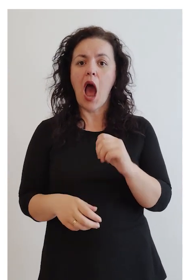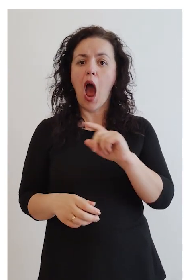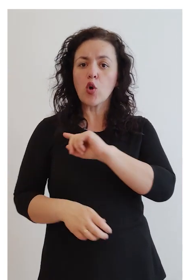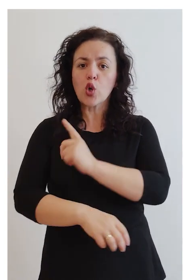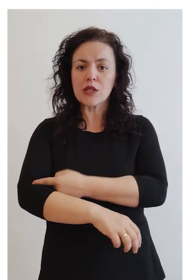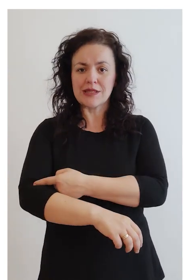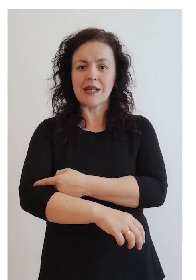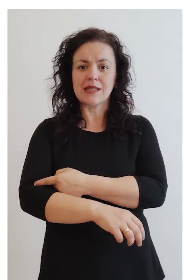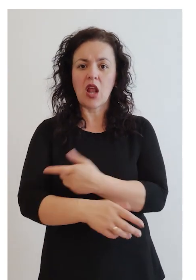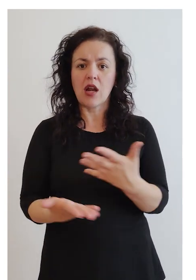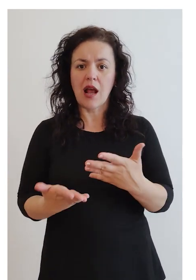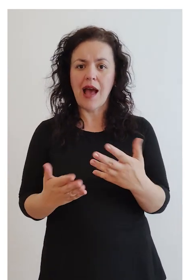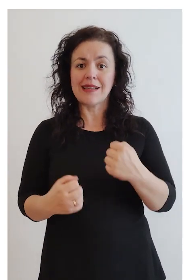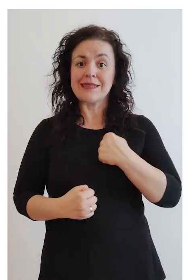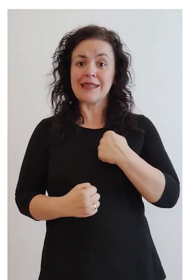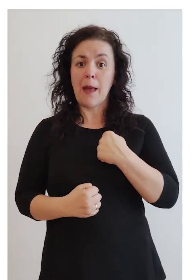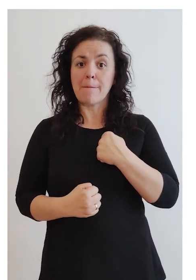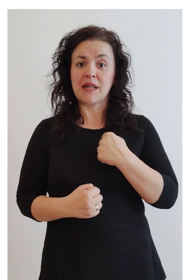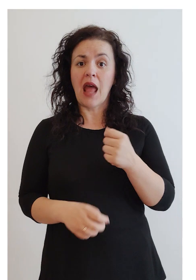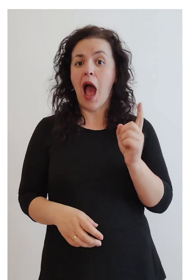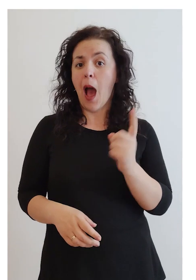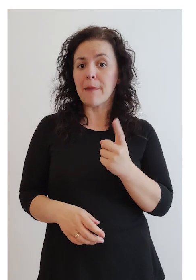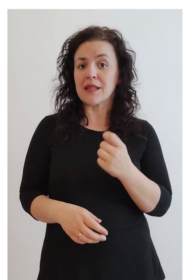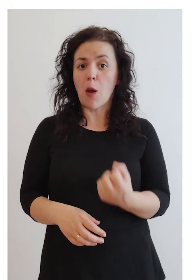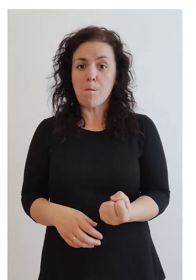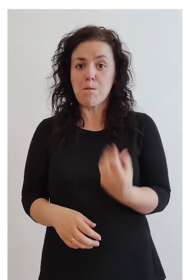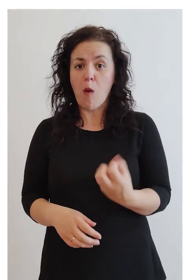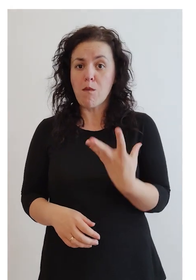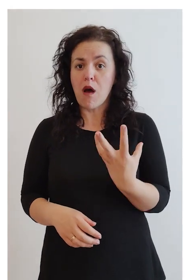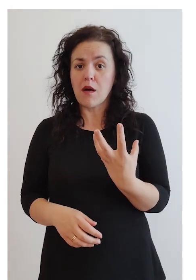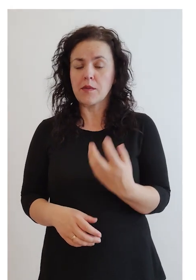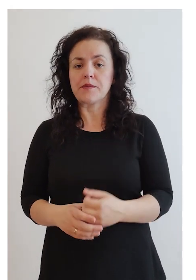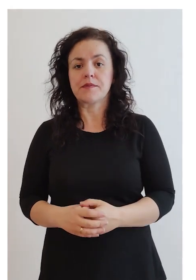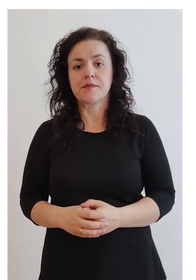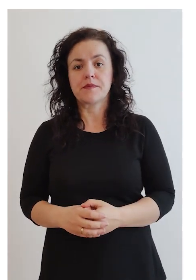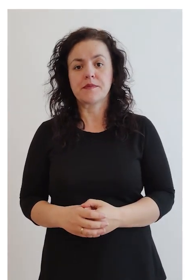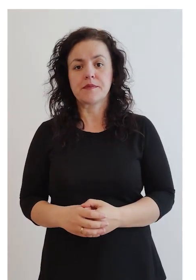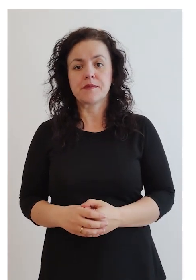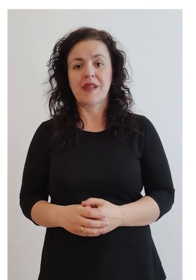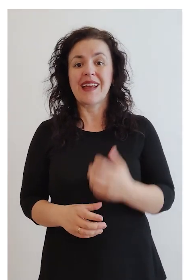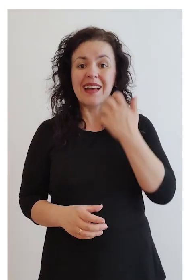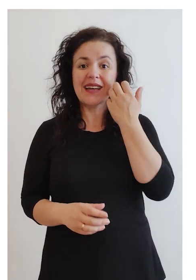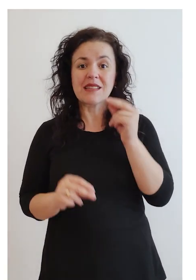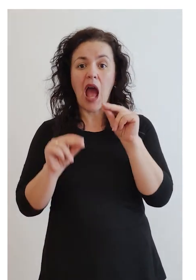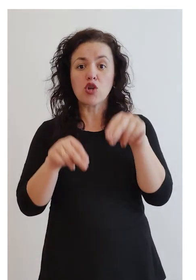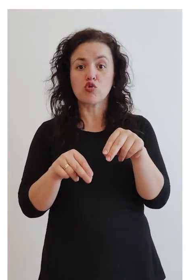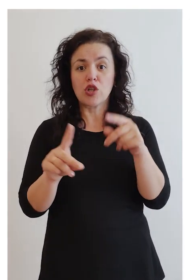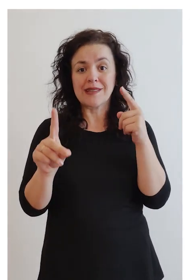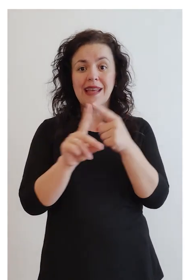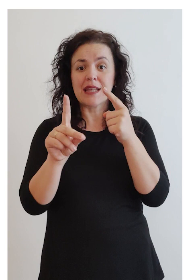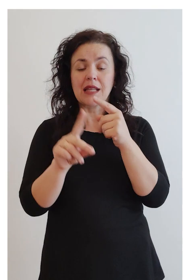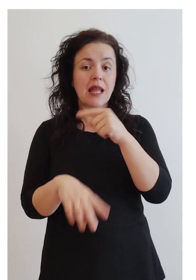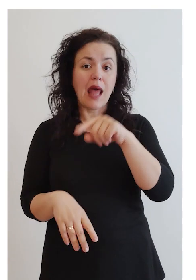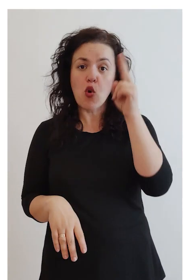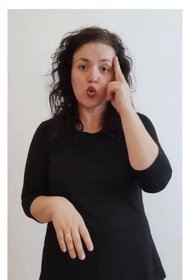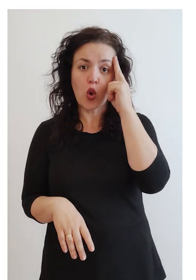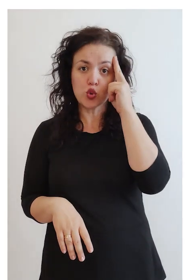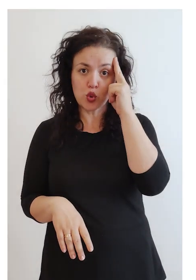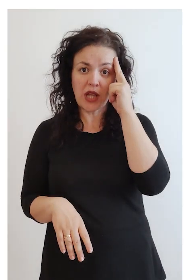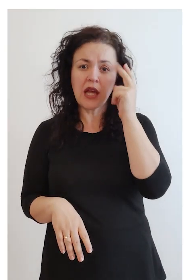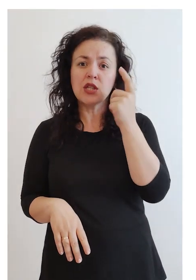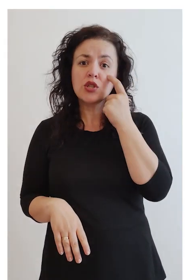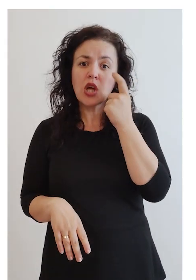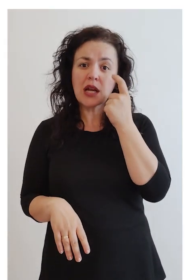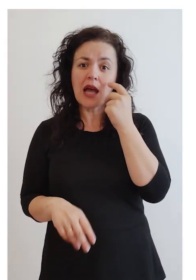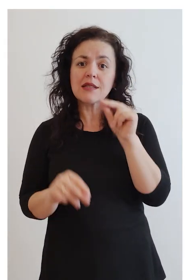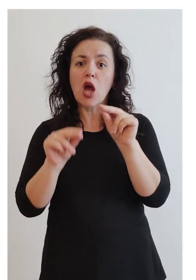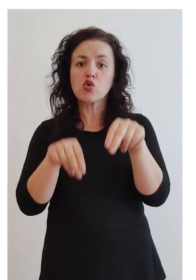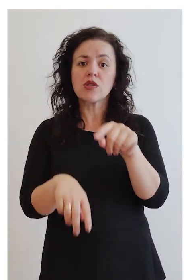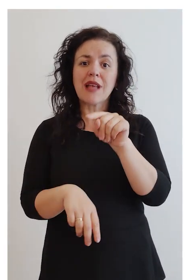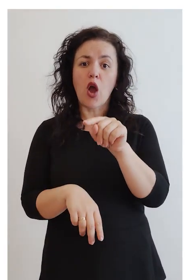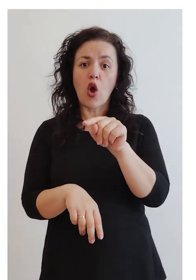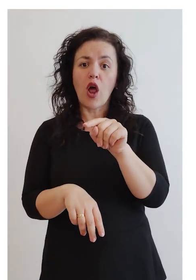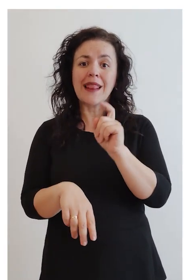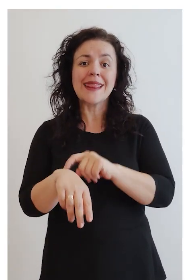Când ajungeți la o destinație necunoscută, încercați să ajungeți acolo în timpul zilei, dacă este posibil, mai degrabă decât noaptea.